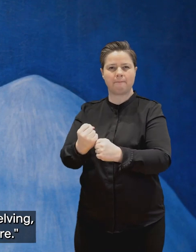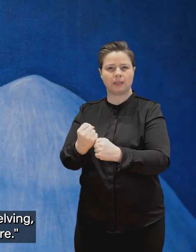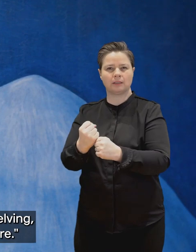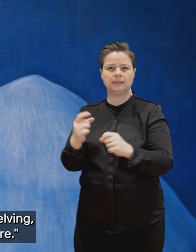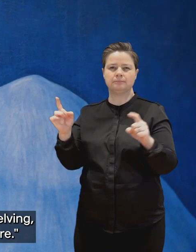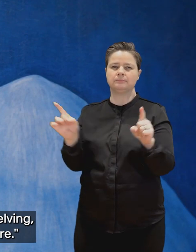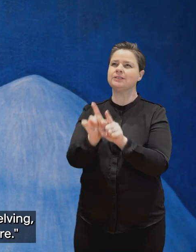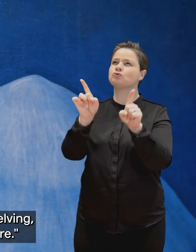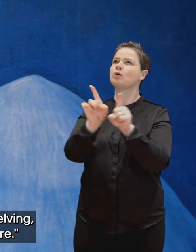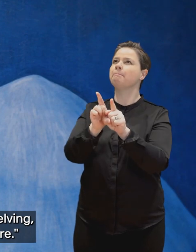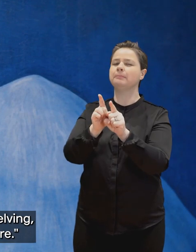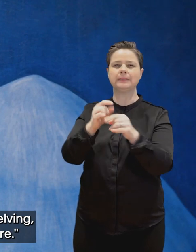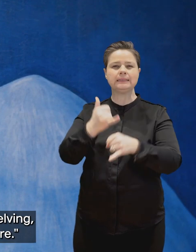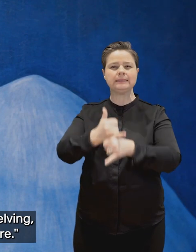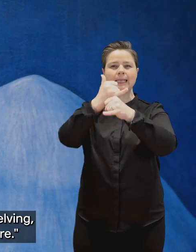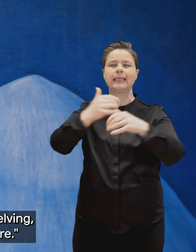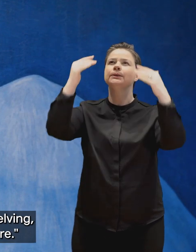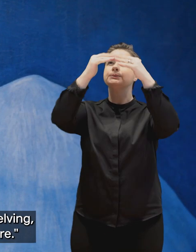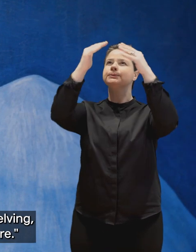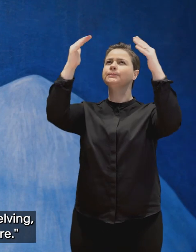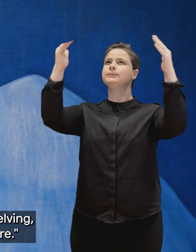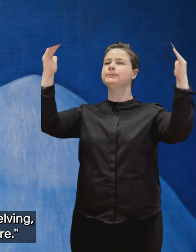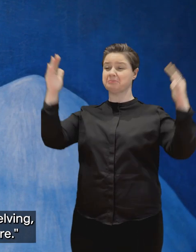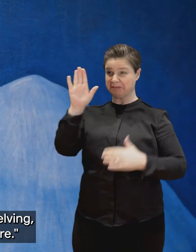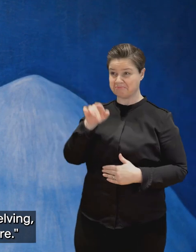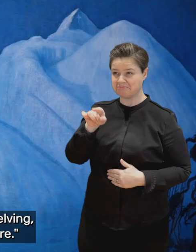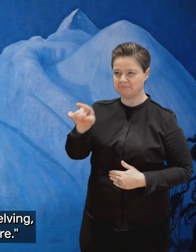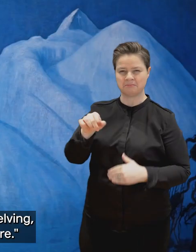"innunder en veldig kirkehvelving, bare tusen ganger sterkere."